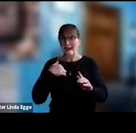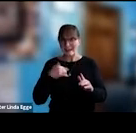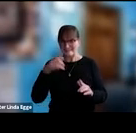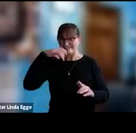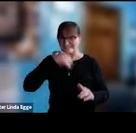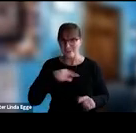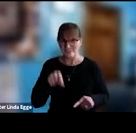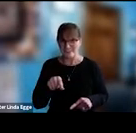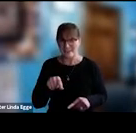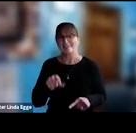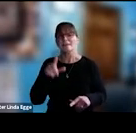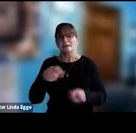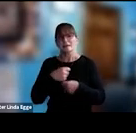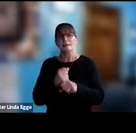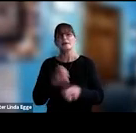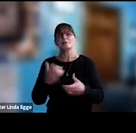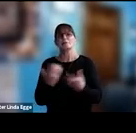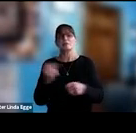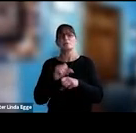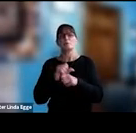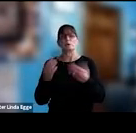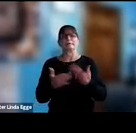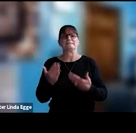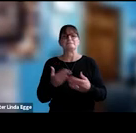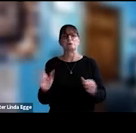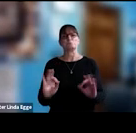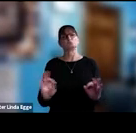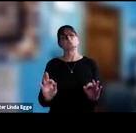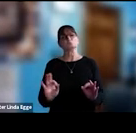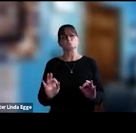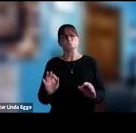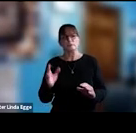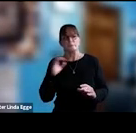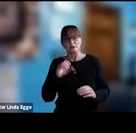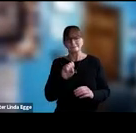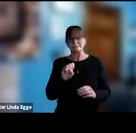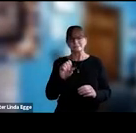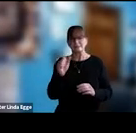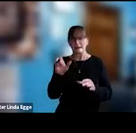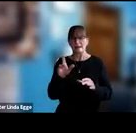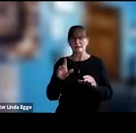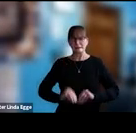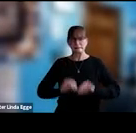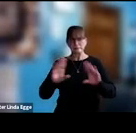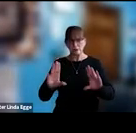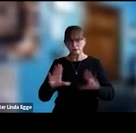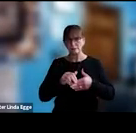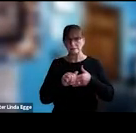eso me facilitó mucho el trabajo porque la SSA expone claramente casi todas las normas